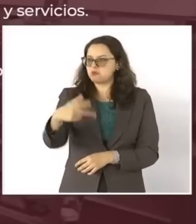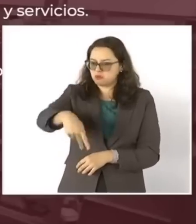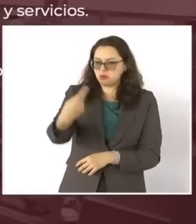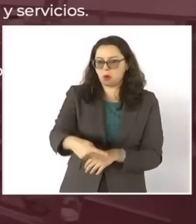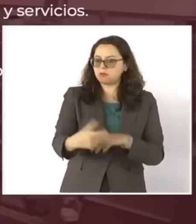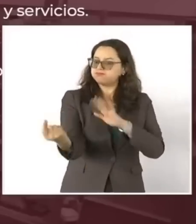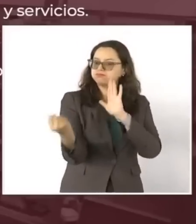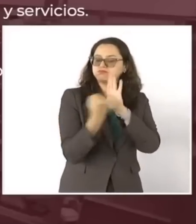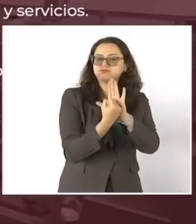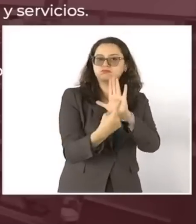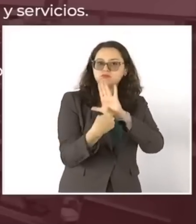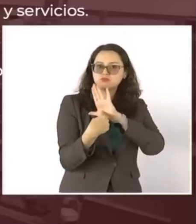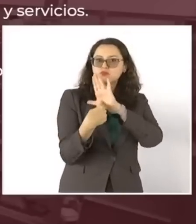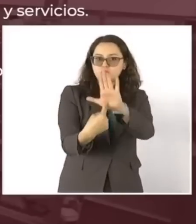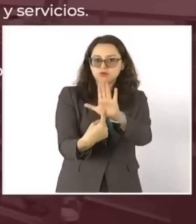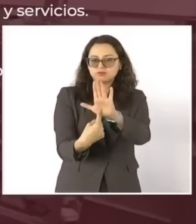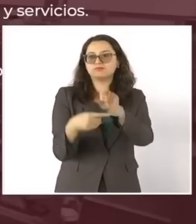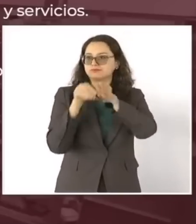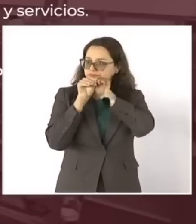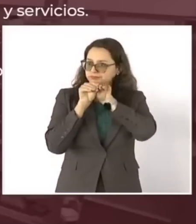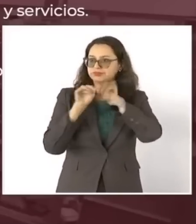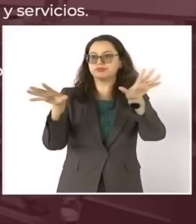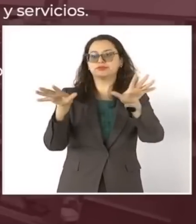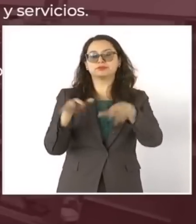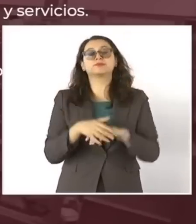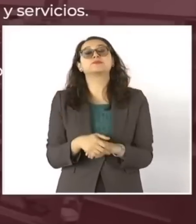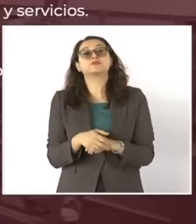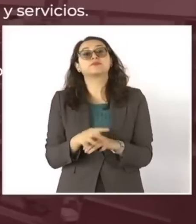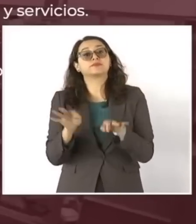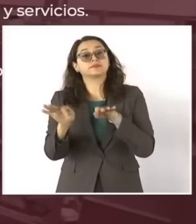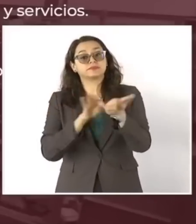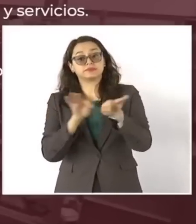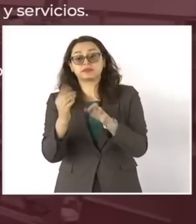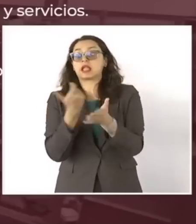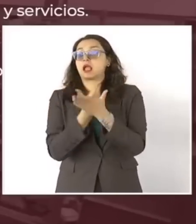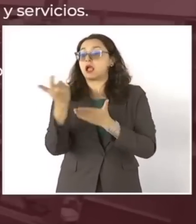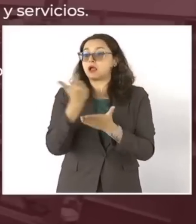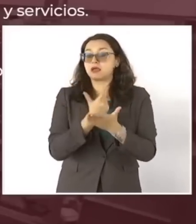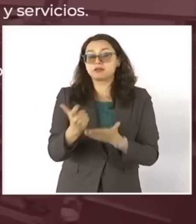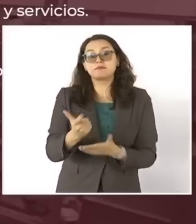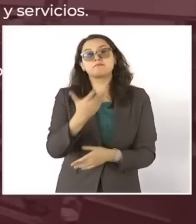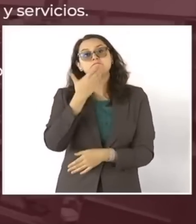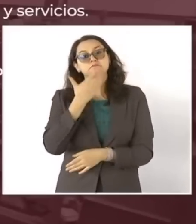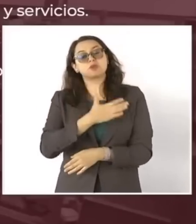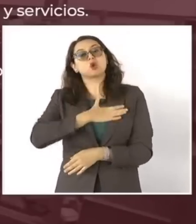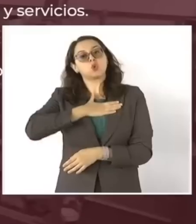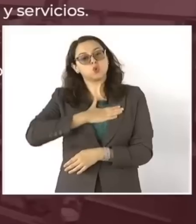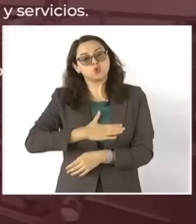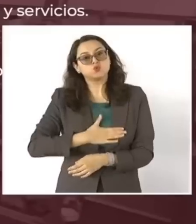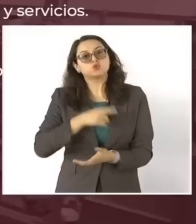en esto crear empleos bien remunerados en sectores de manufactura y servicios pero particularmente